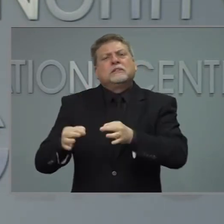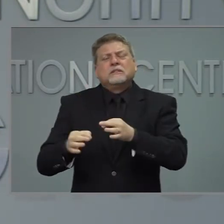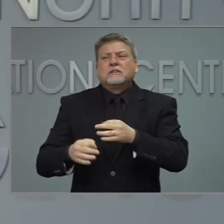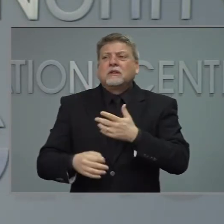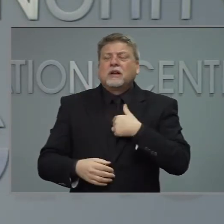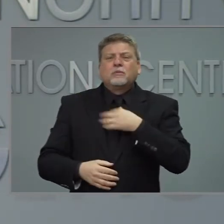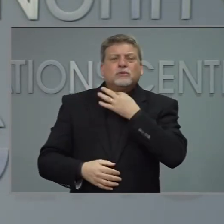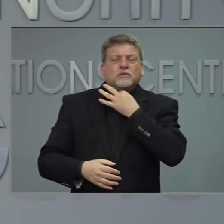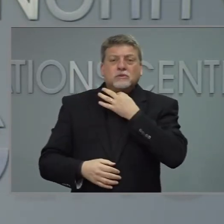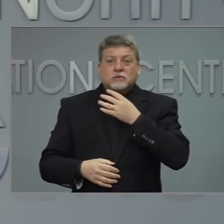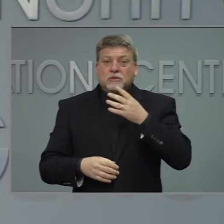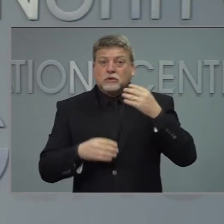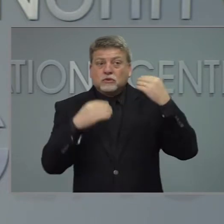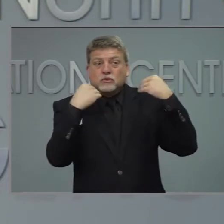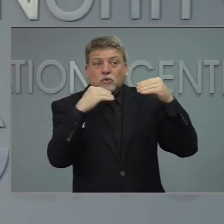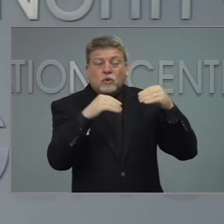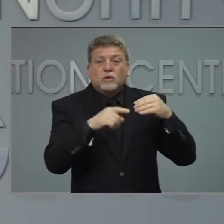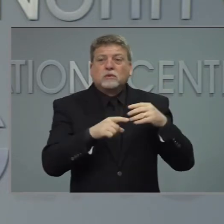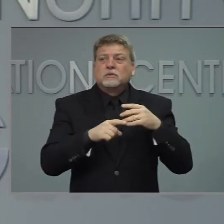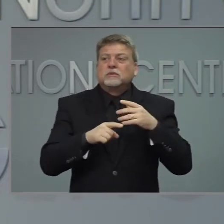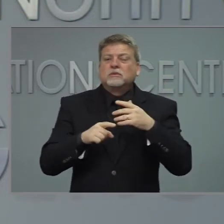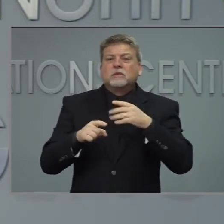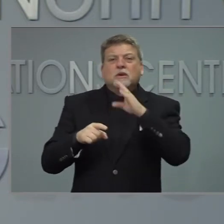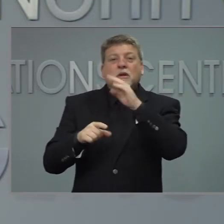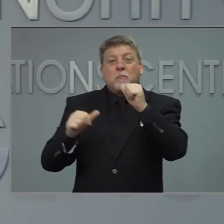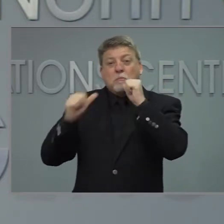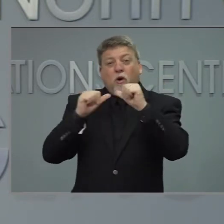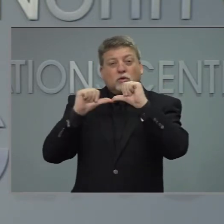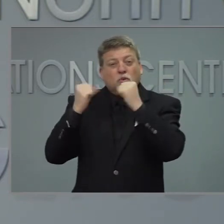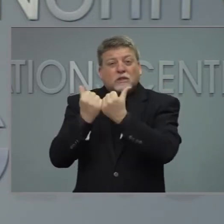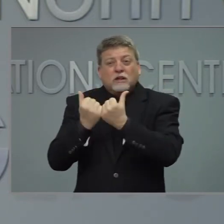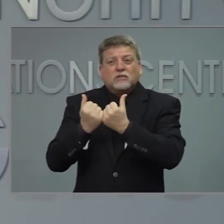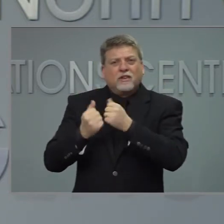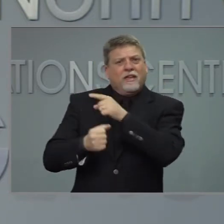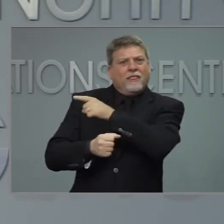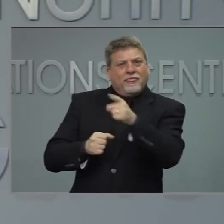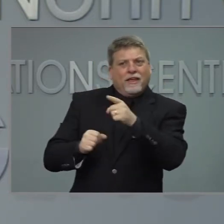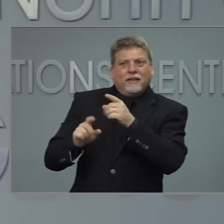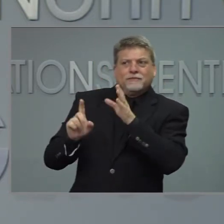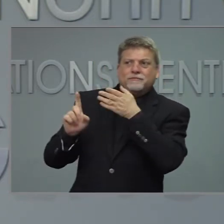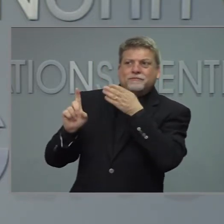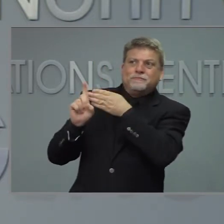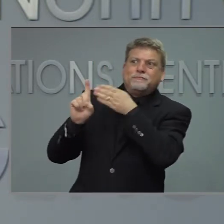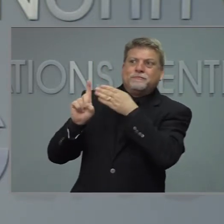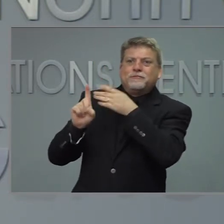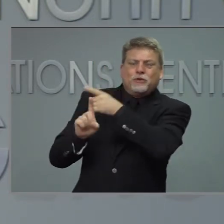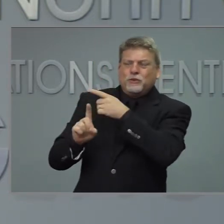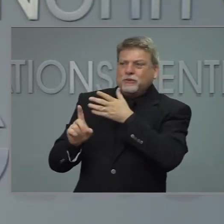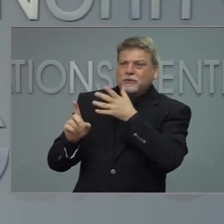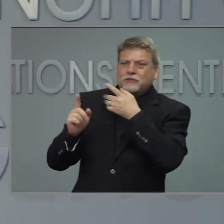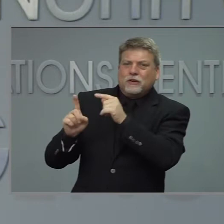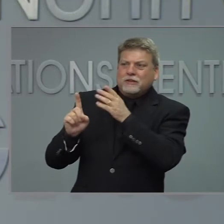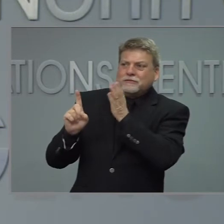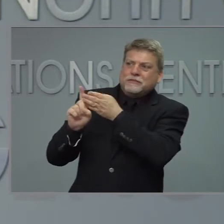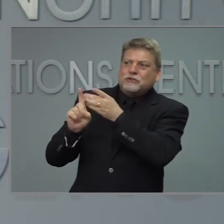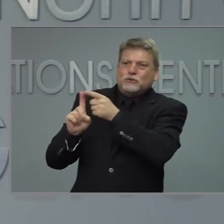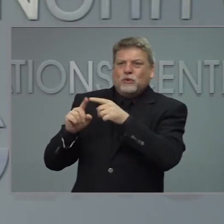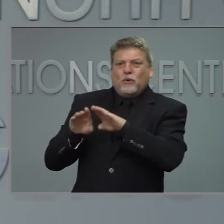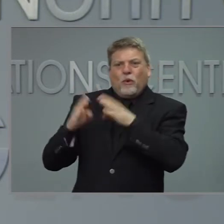Y también la decisión hubo presión sobre las asociaciones de bares para